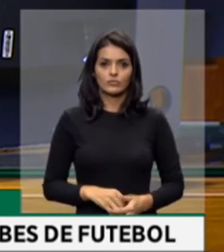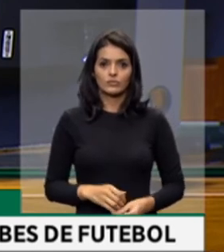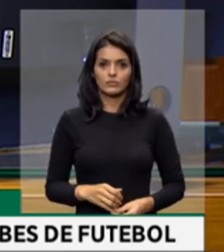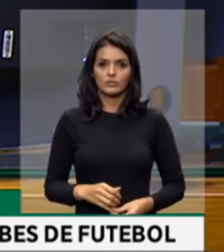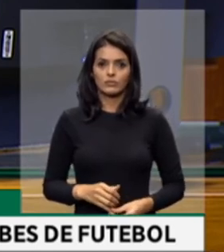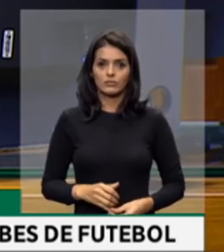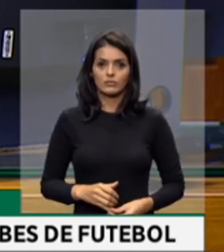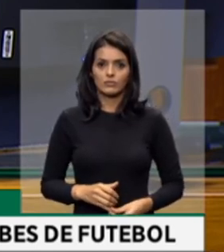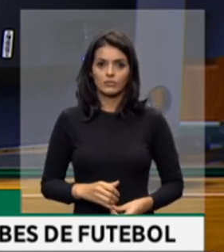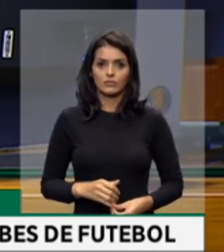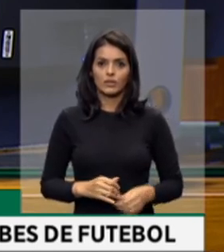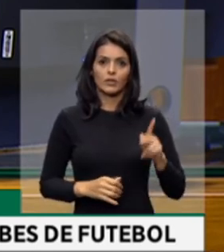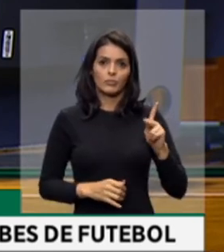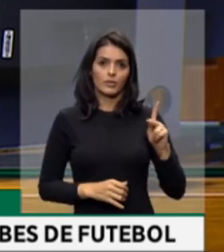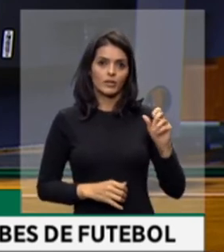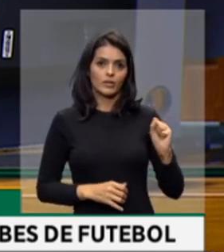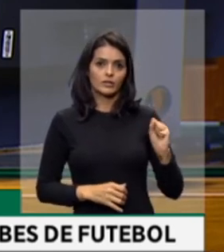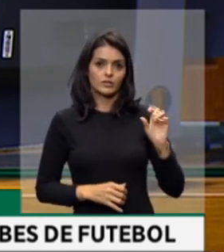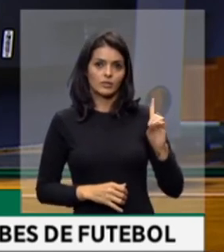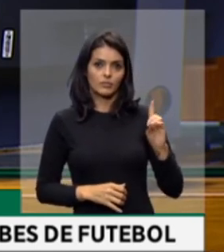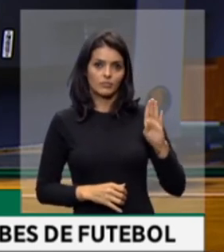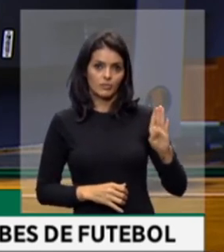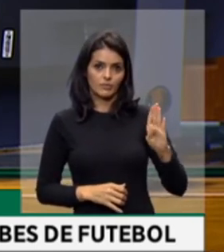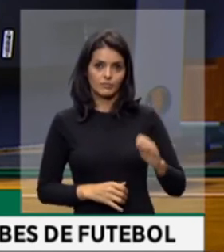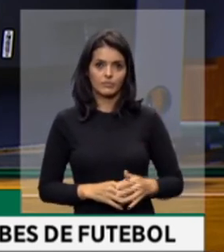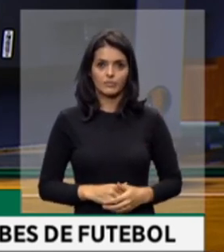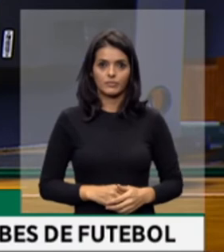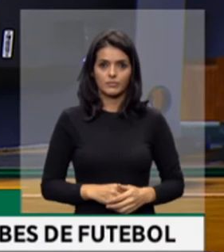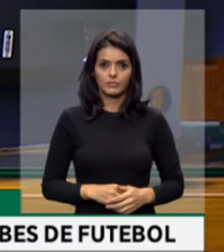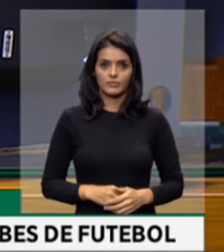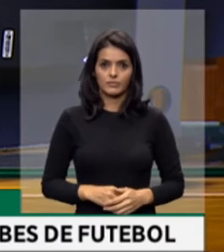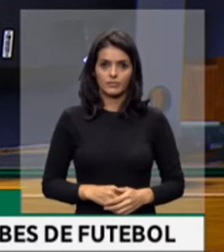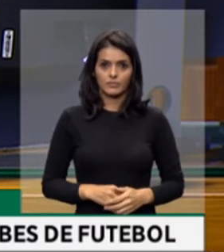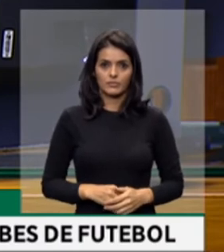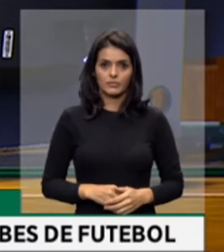PROGRESSISTAS NÃO. -- [DEPUTADO]: PL TAMBÉM NÃO. SENHOR PRESIDENTE. PL NÃO. [PRESIDENTE]: COMO